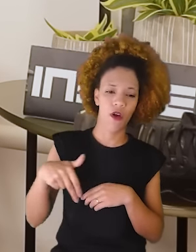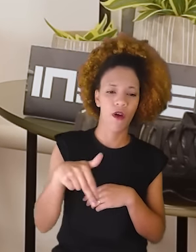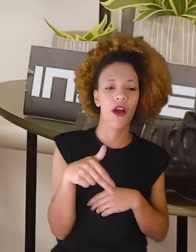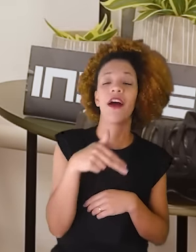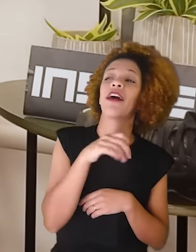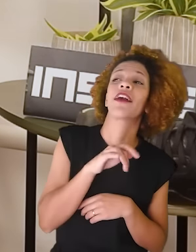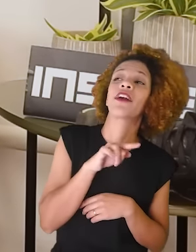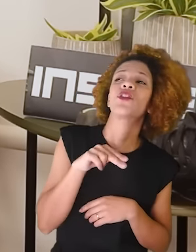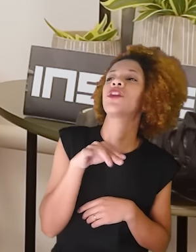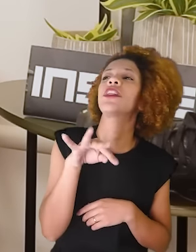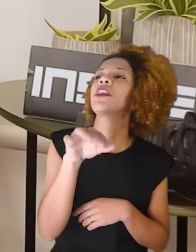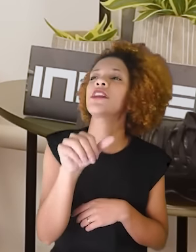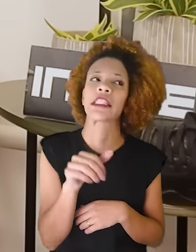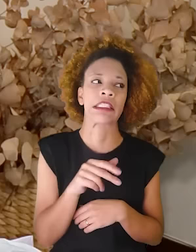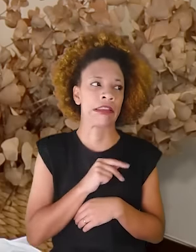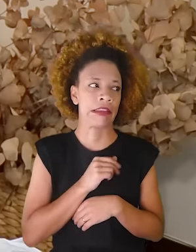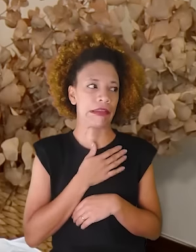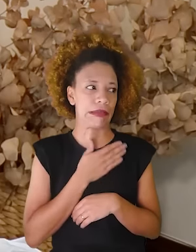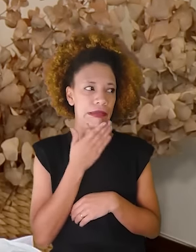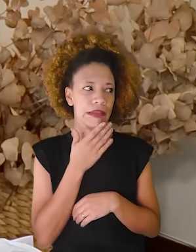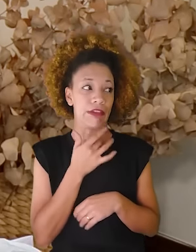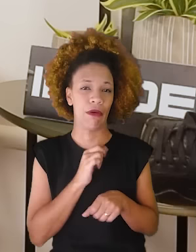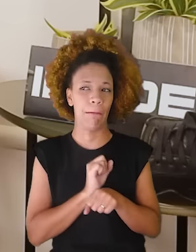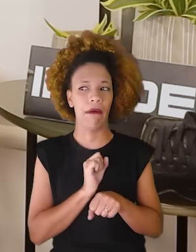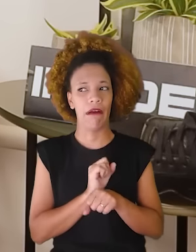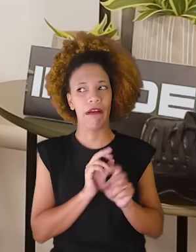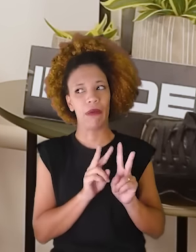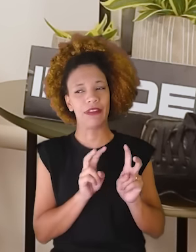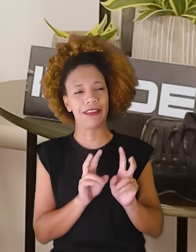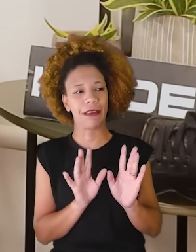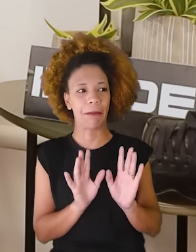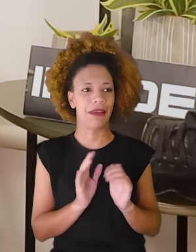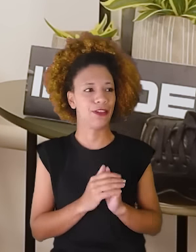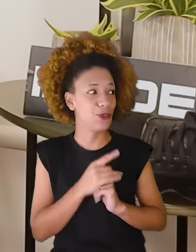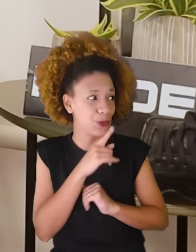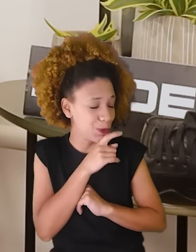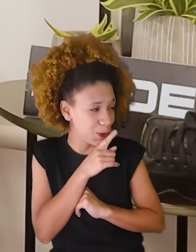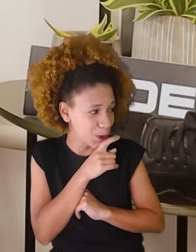pessoal Ô negóci nista Aí eu falei caraca mano vou dar uma parada de fazer isso jura velho ele